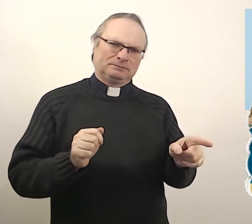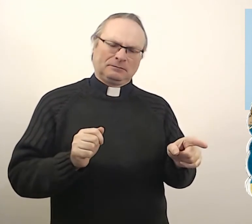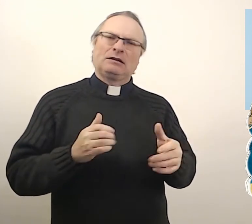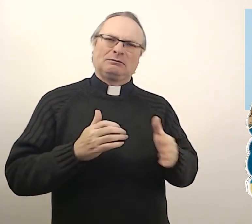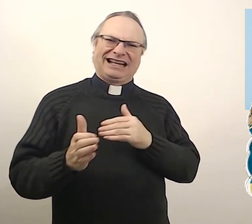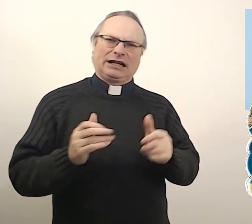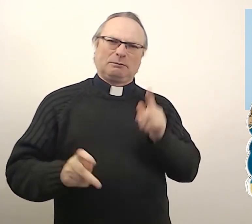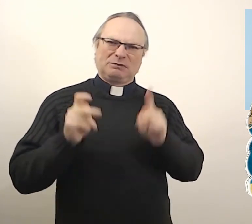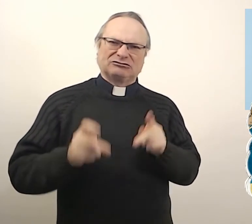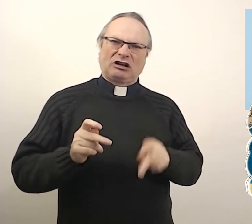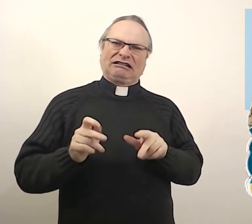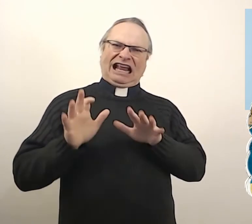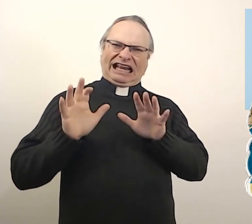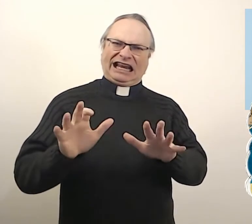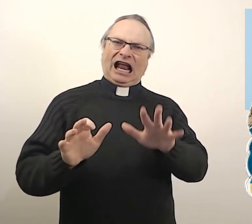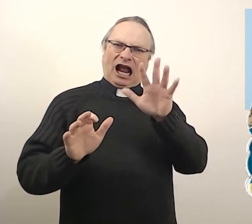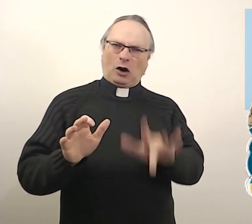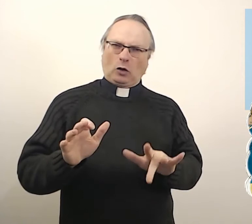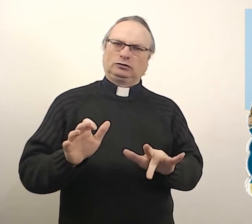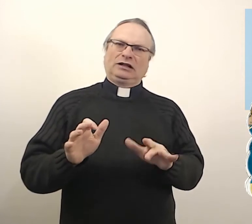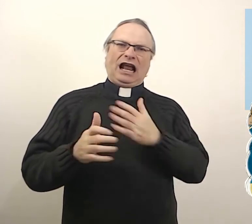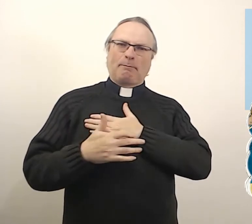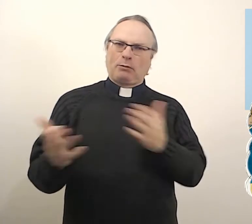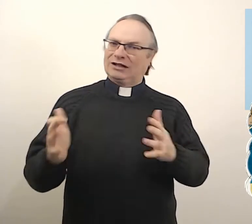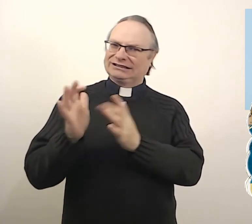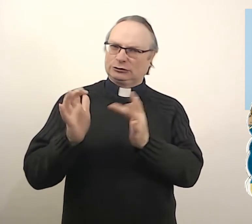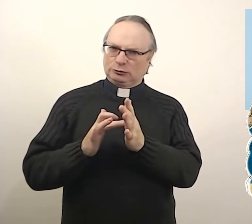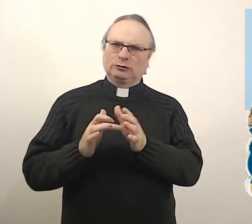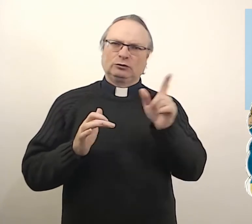Malgré la haine des gens qui n'aiment pas Jésus,